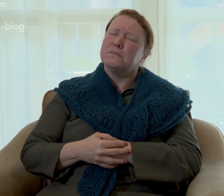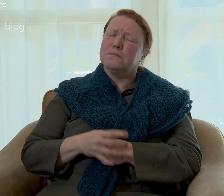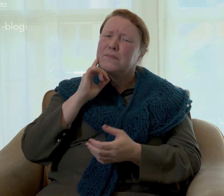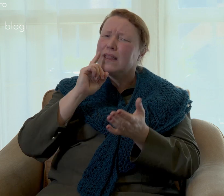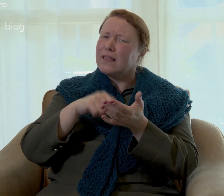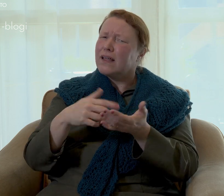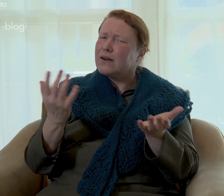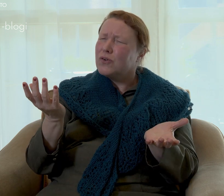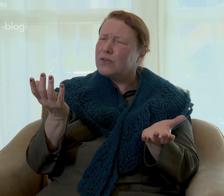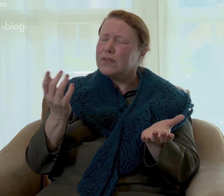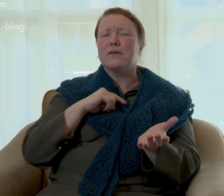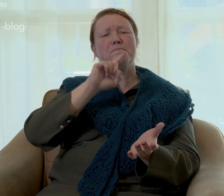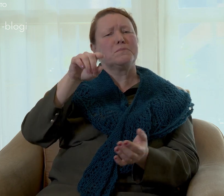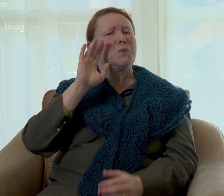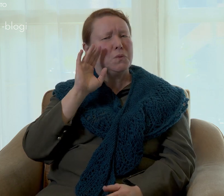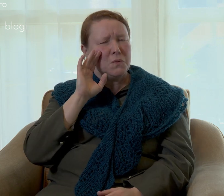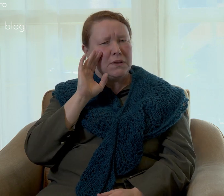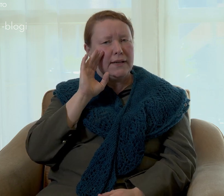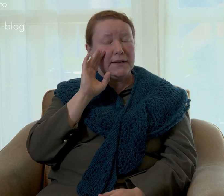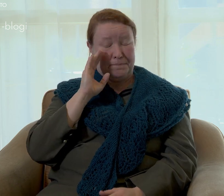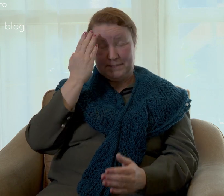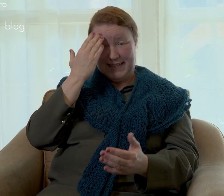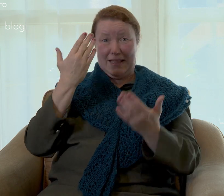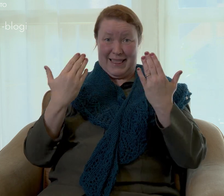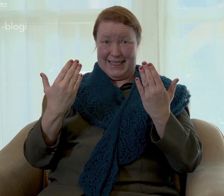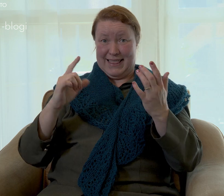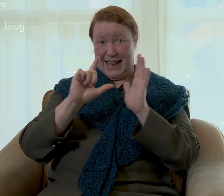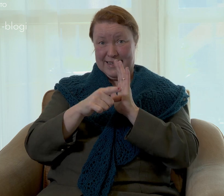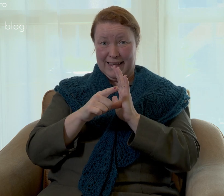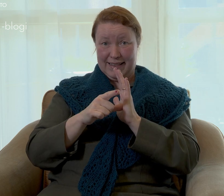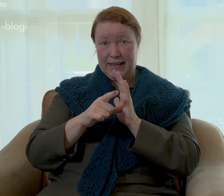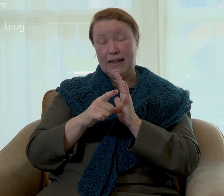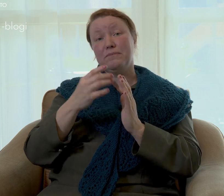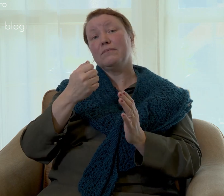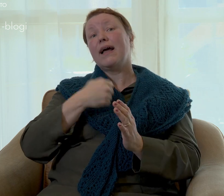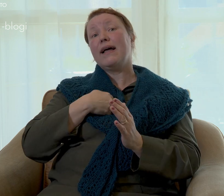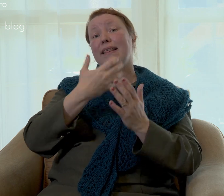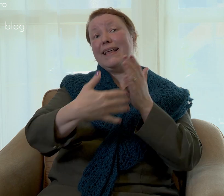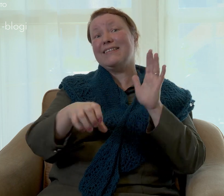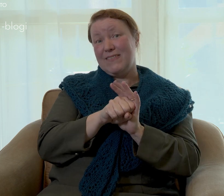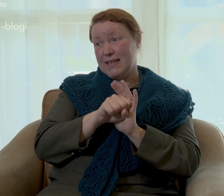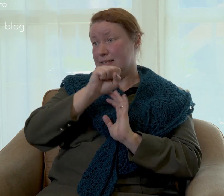Mitä se sitten tarkoittaa? Kaikki varmasti muistavat, että tällä hetkellä hätätekstiviestin lähettäminen -